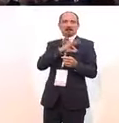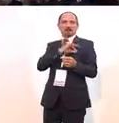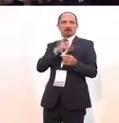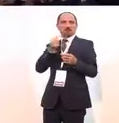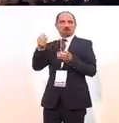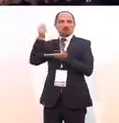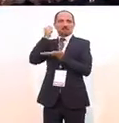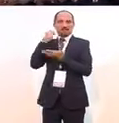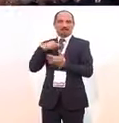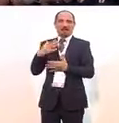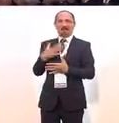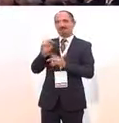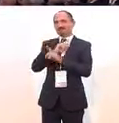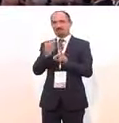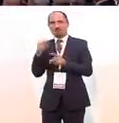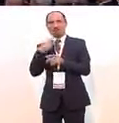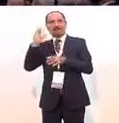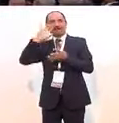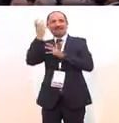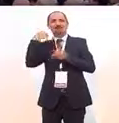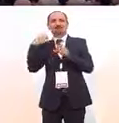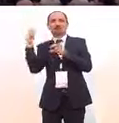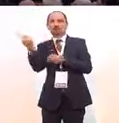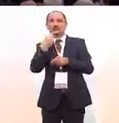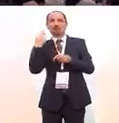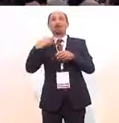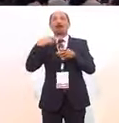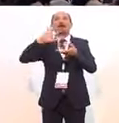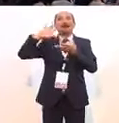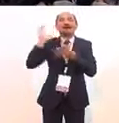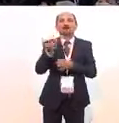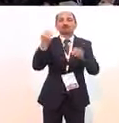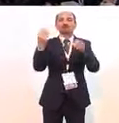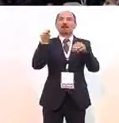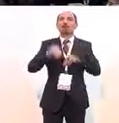per tutti, ma è la creazione dei posti di lavoro in particolar modo al Sud, o non siamo